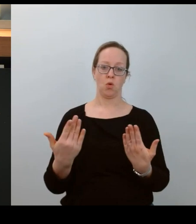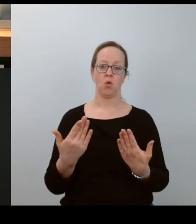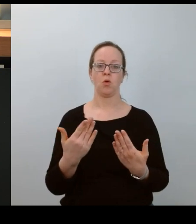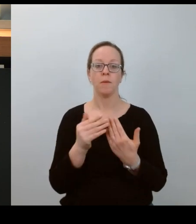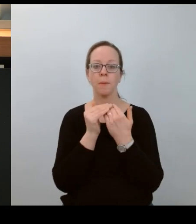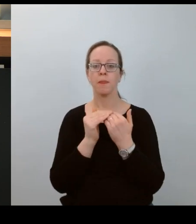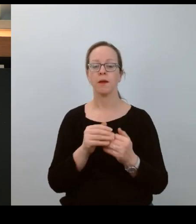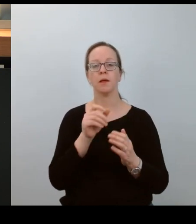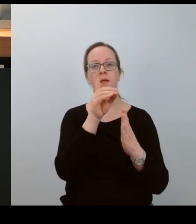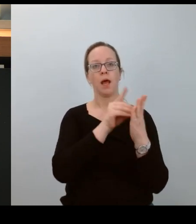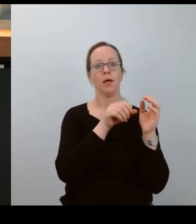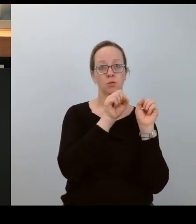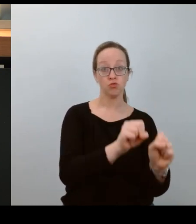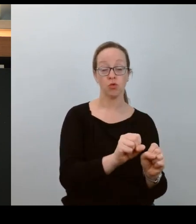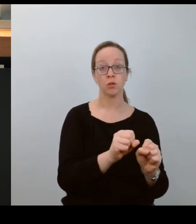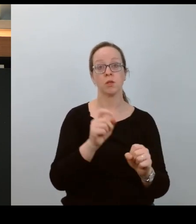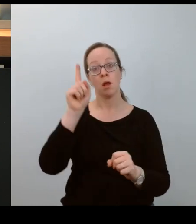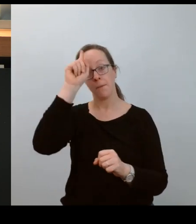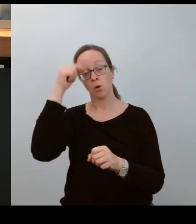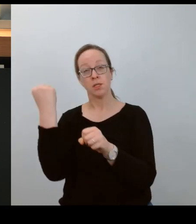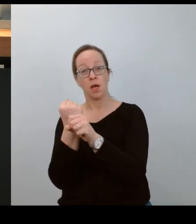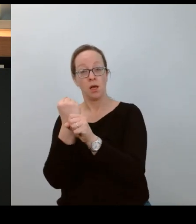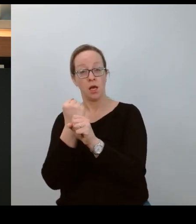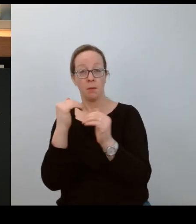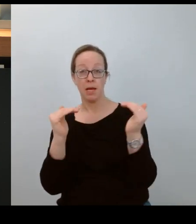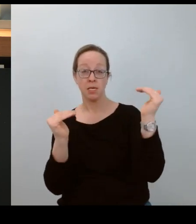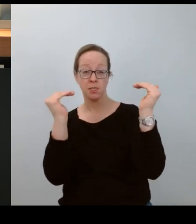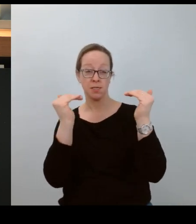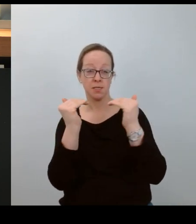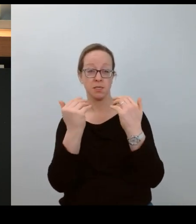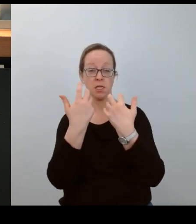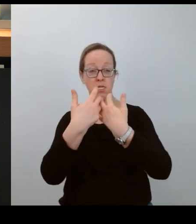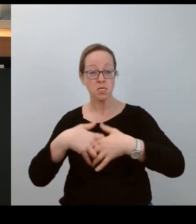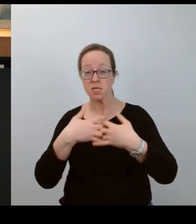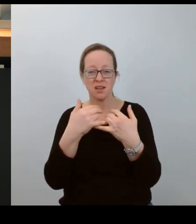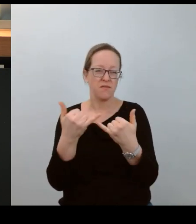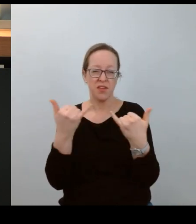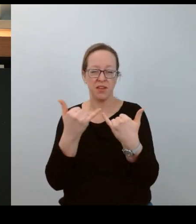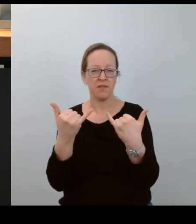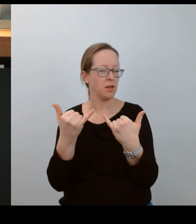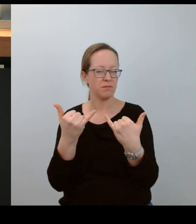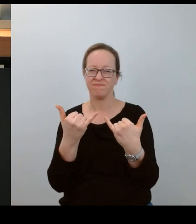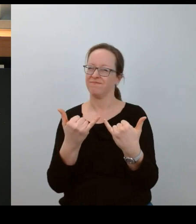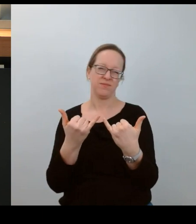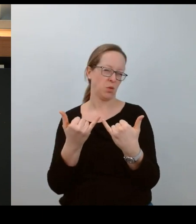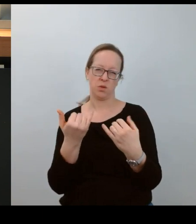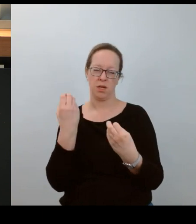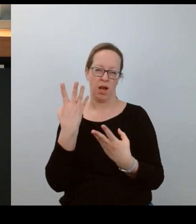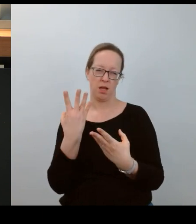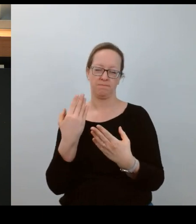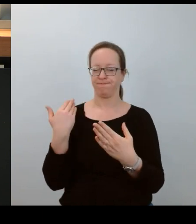zweitens, die wichtige Arbeit der Sicherheitsbehörden und drittens, die notwendige Kontrolle durch die Datenschutzbeauftragten in